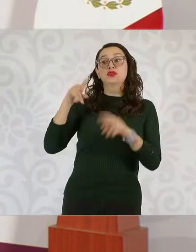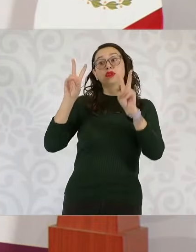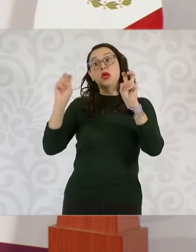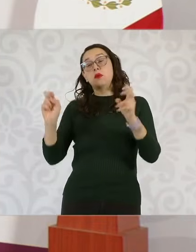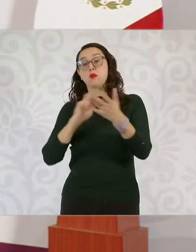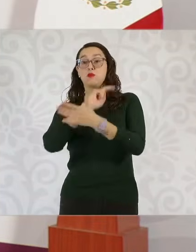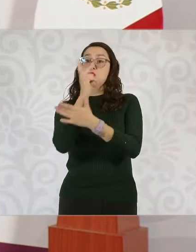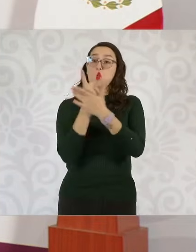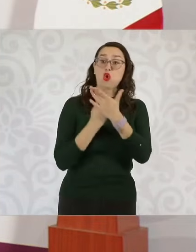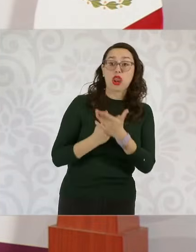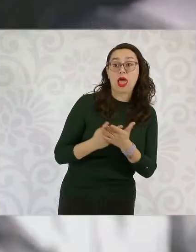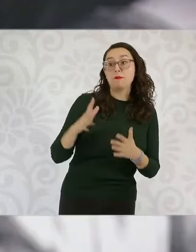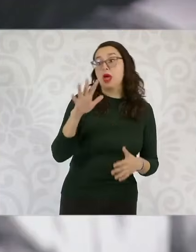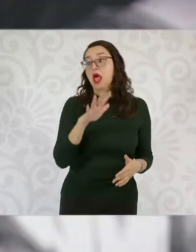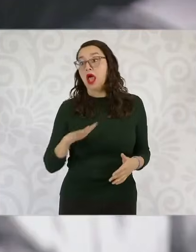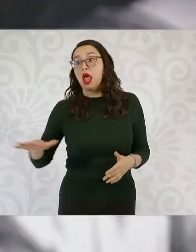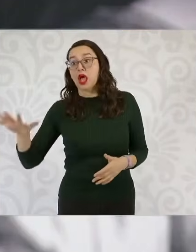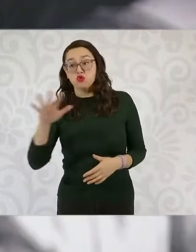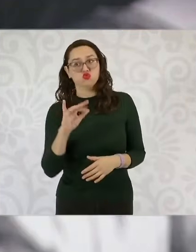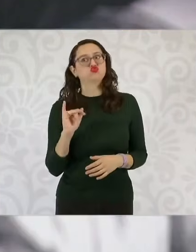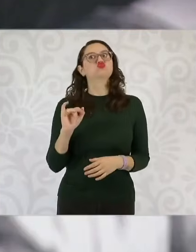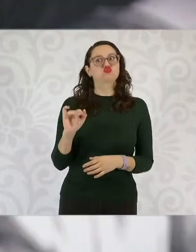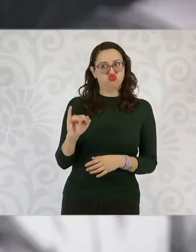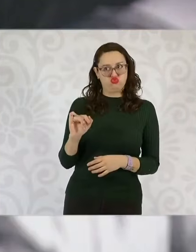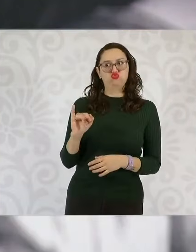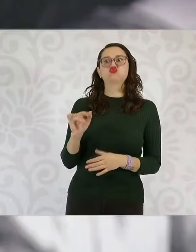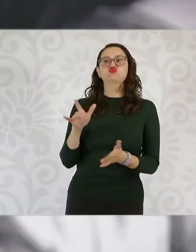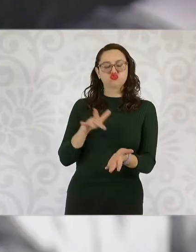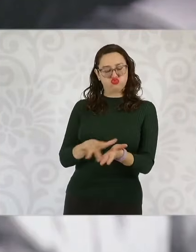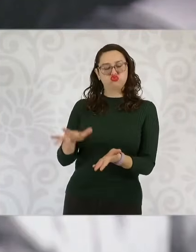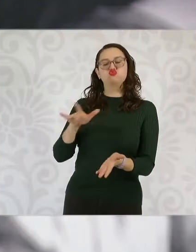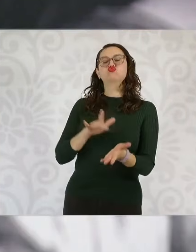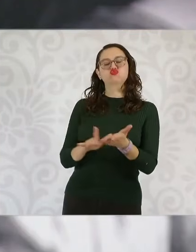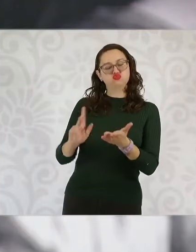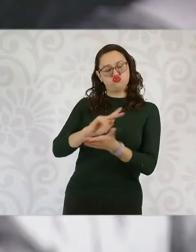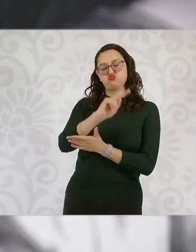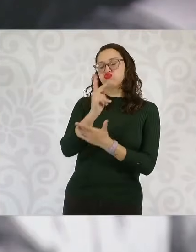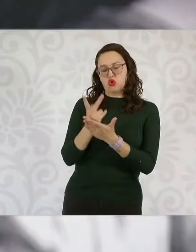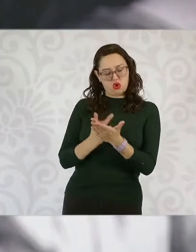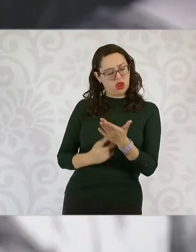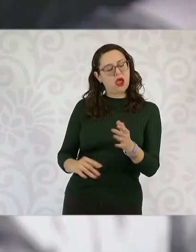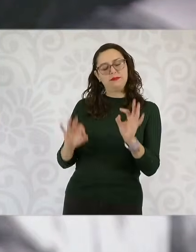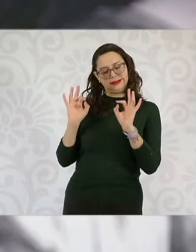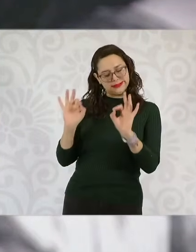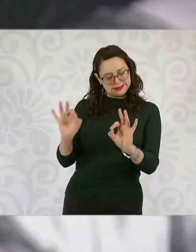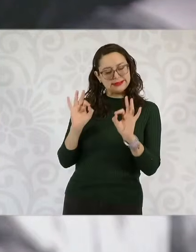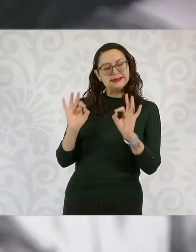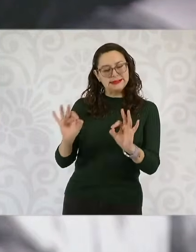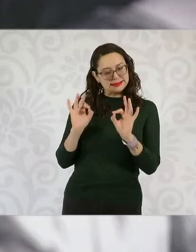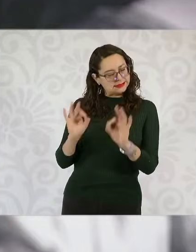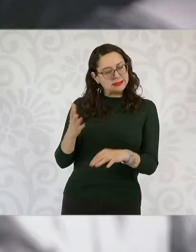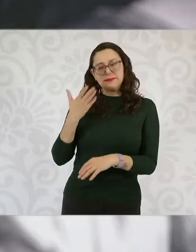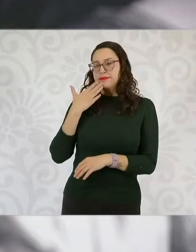la campaña se la pasaron diciendo que estaban a favor de los programas sociales toda la campaña